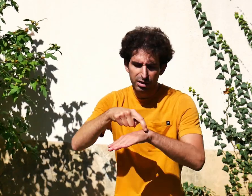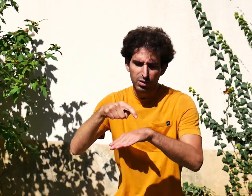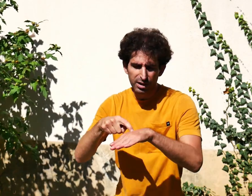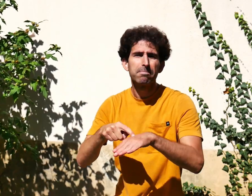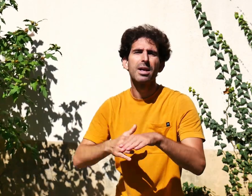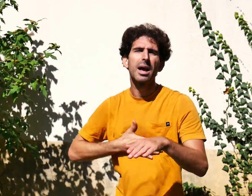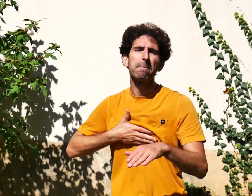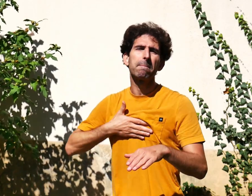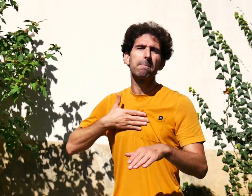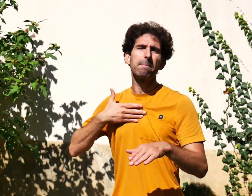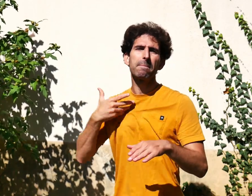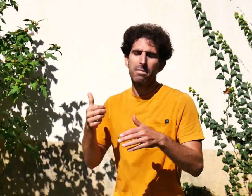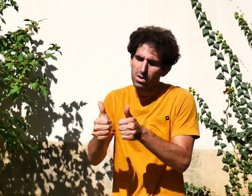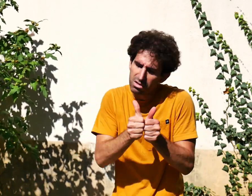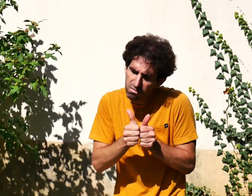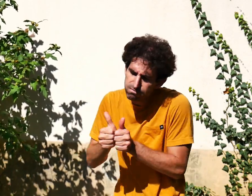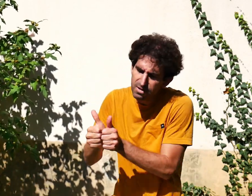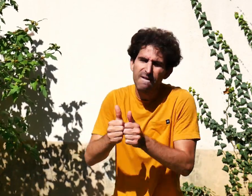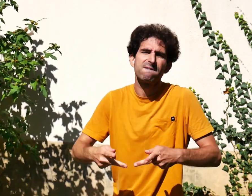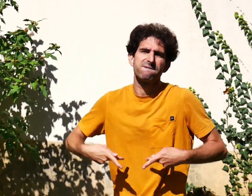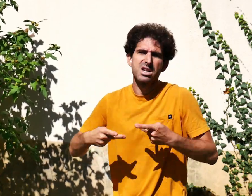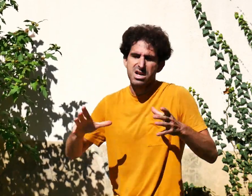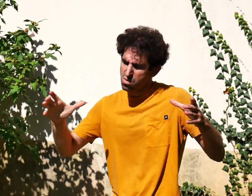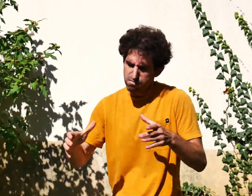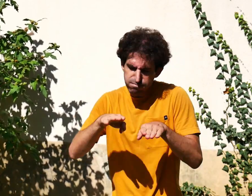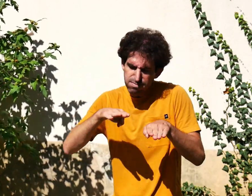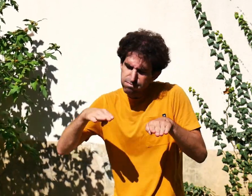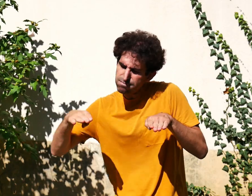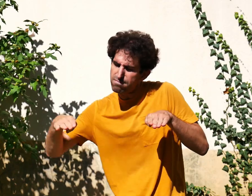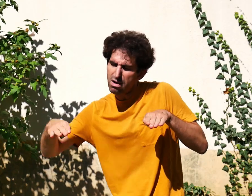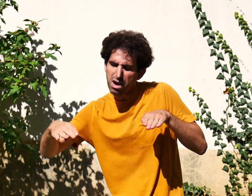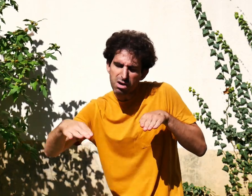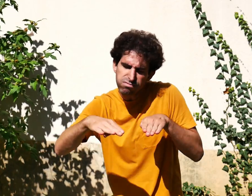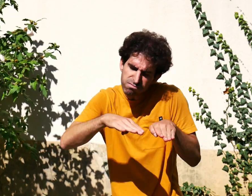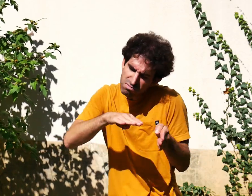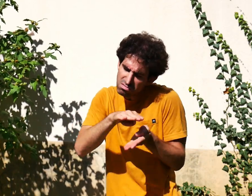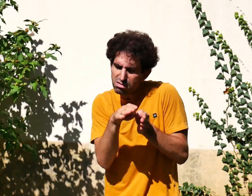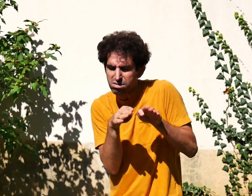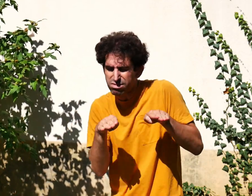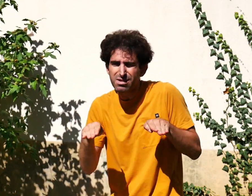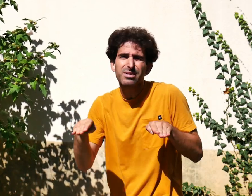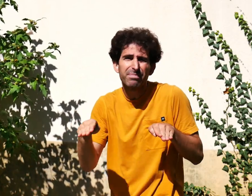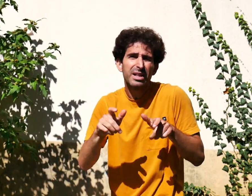Les gendarmes rouges aiment vivre ensemble, en groupe, entassés les uns sur les autres.